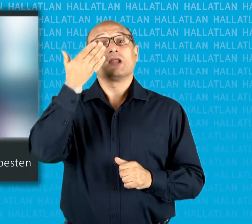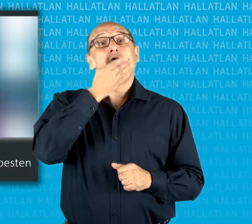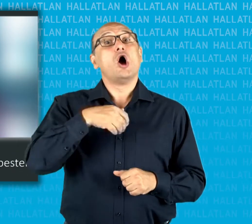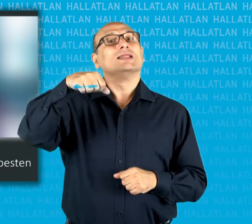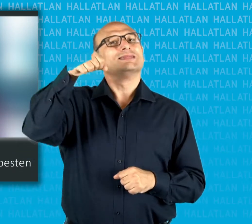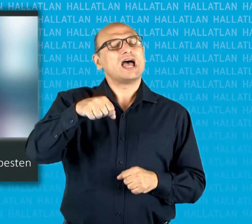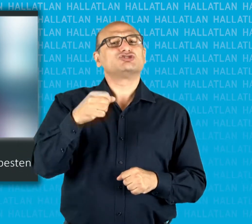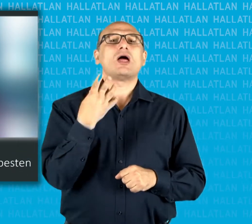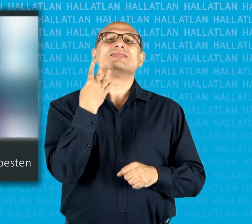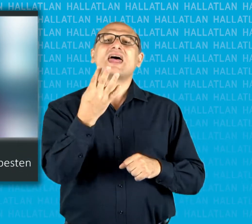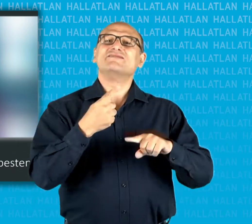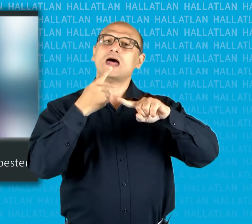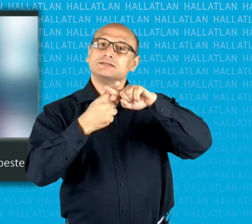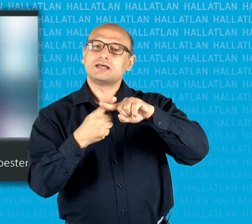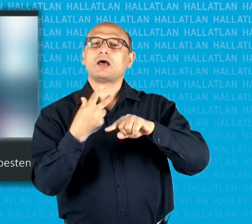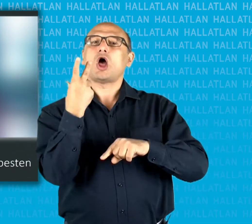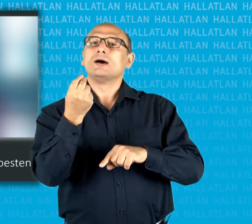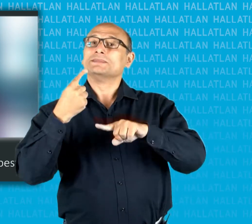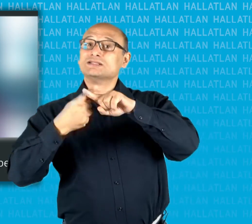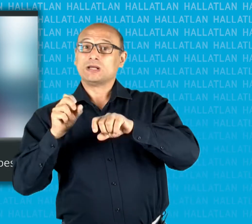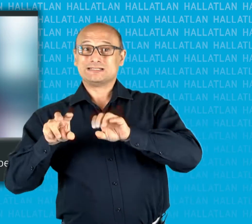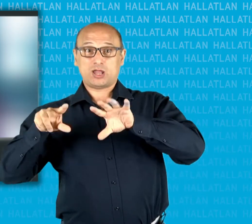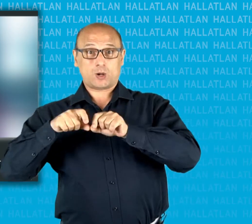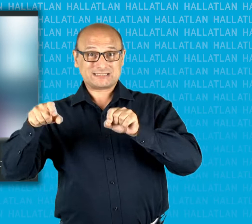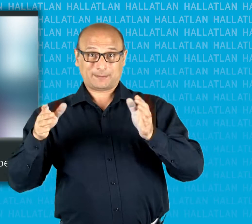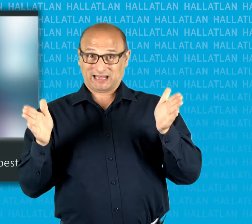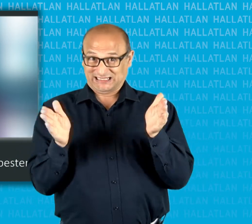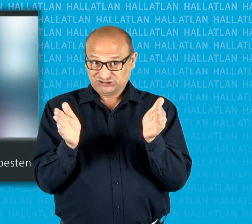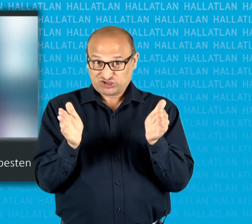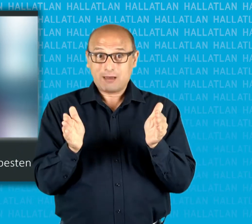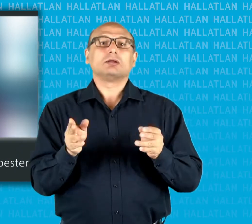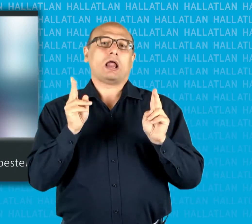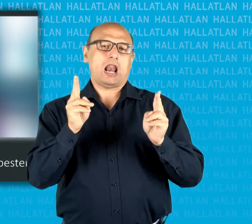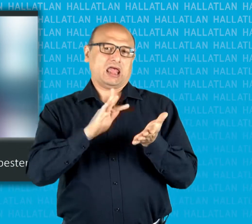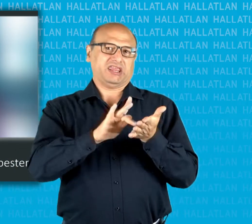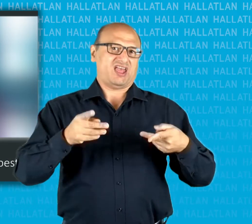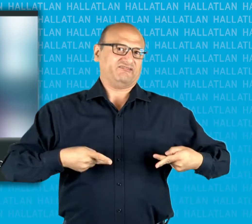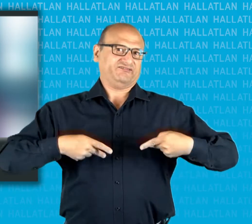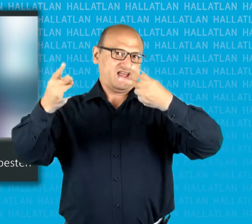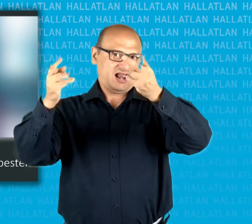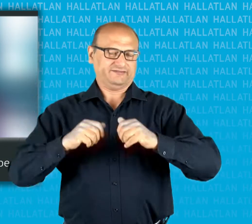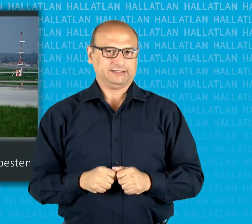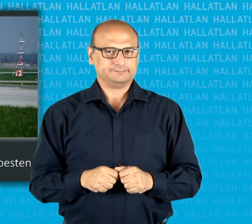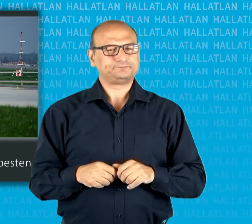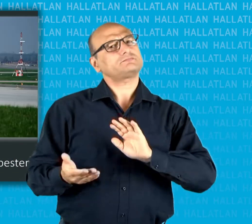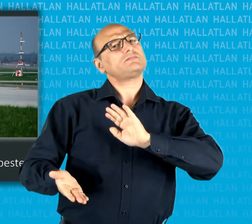A Wizz Airnél továbbra is ingyen a fedélzetre vihető a 40x30x18 centiméternél kisebb táska.